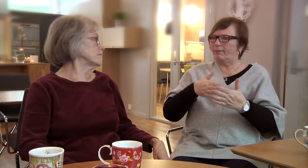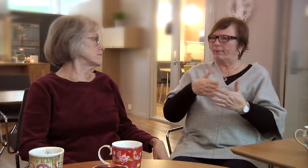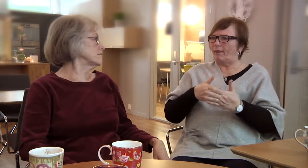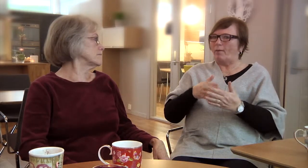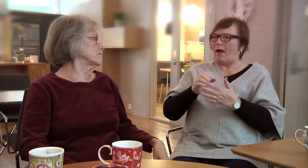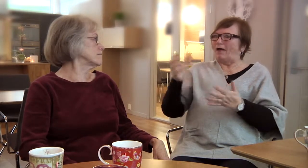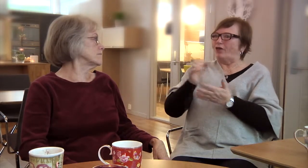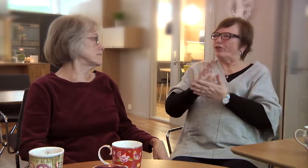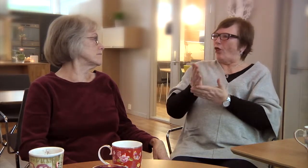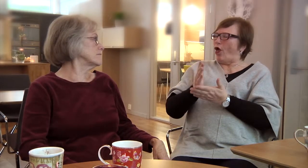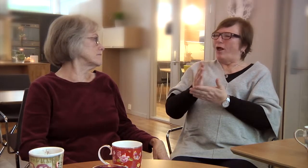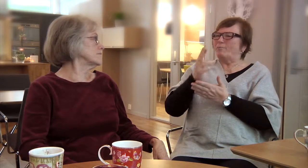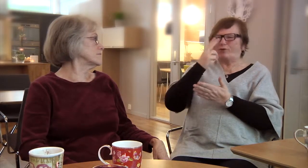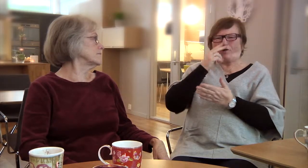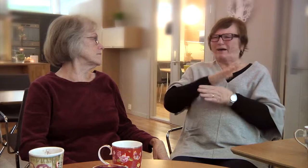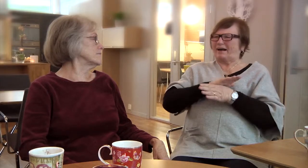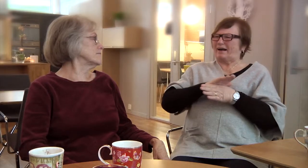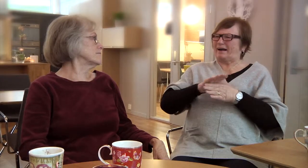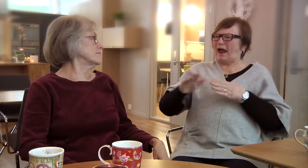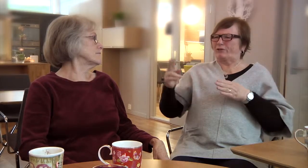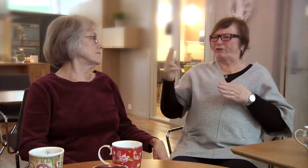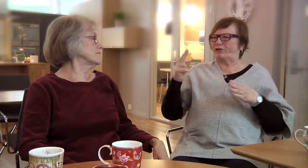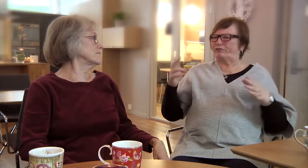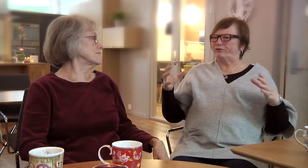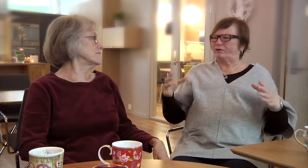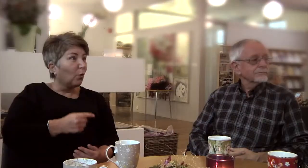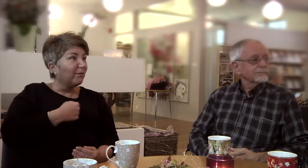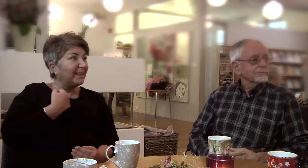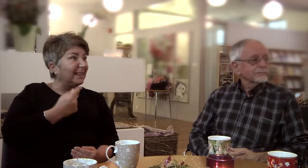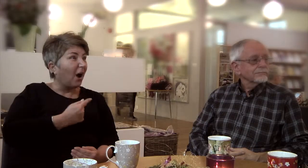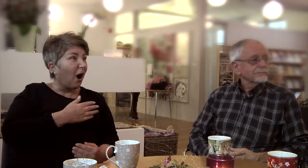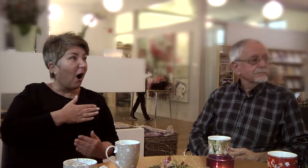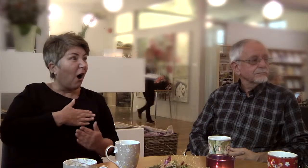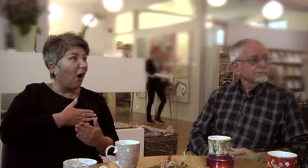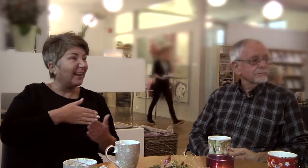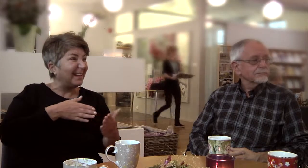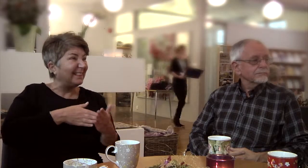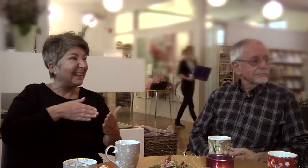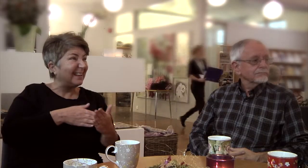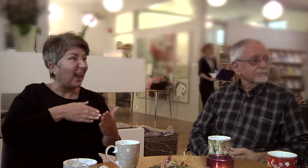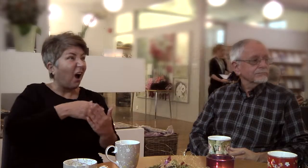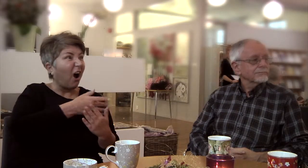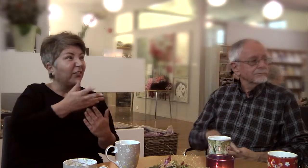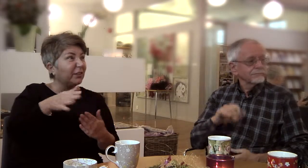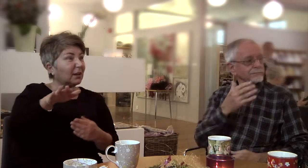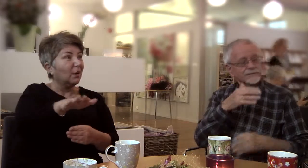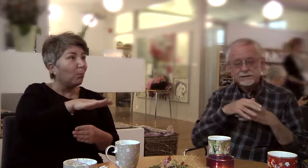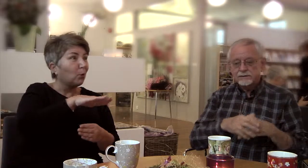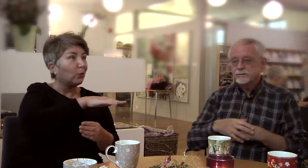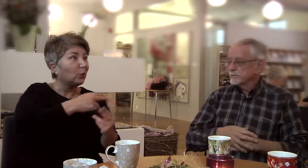Vi kan ha med tolk, men det hadde vært fint å være bare døve. Vi har en del andre hindringer også.